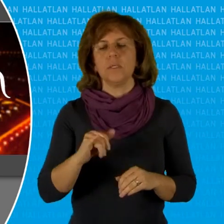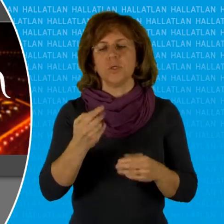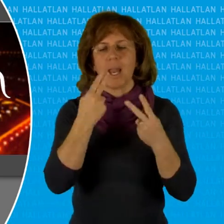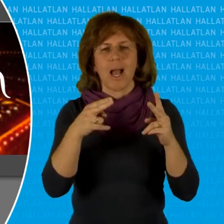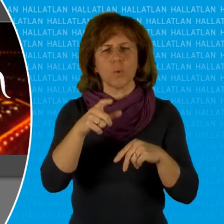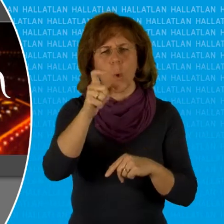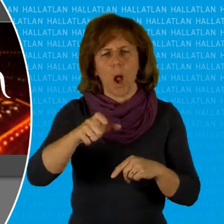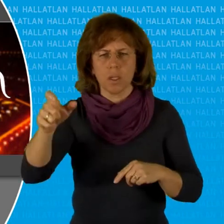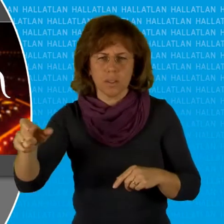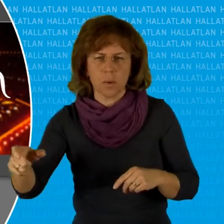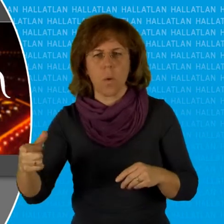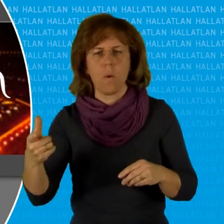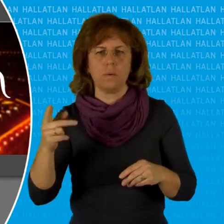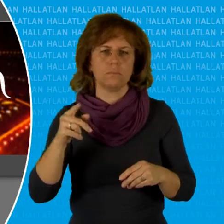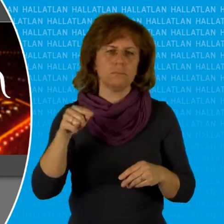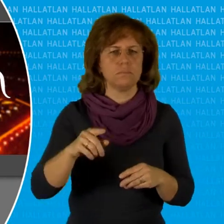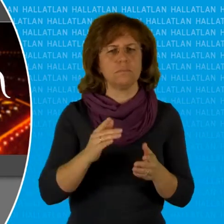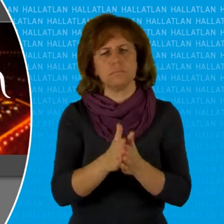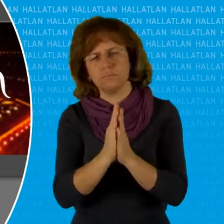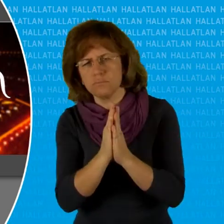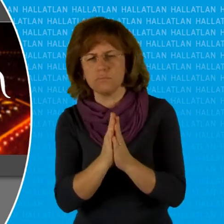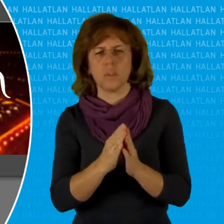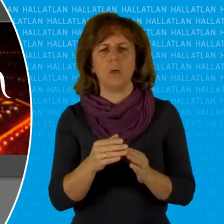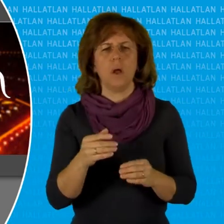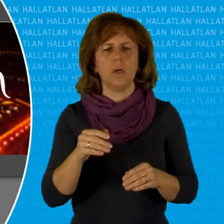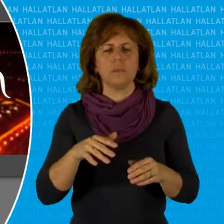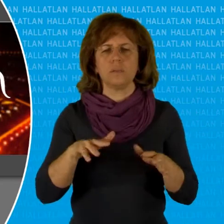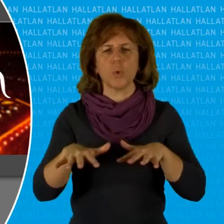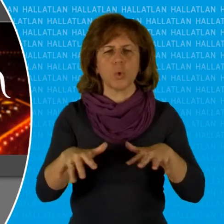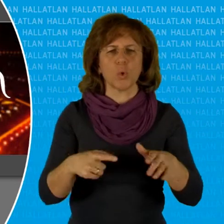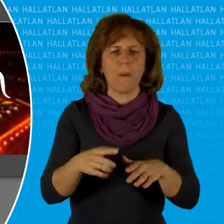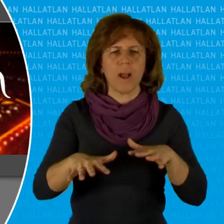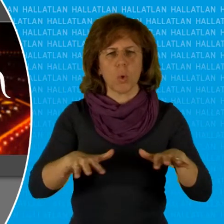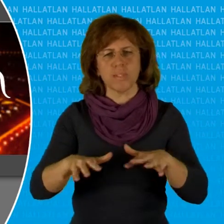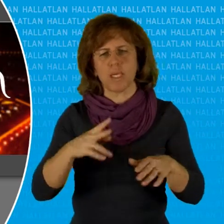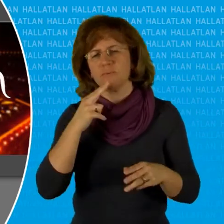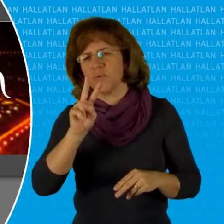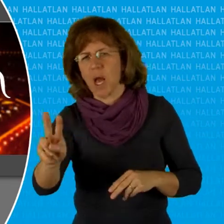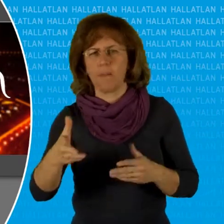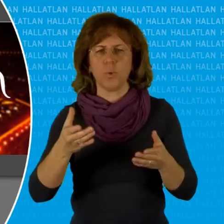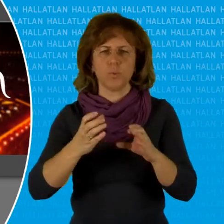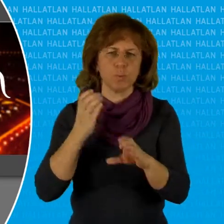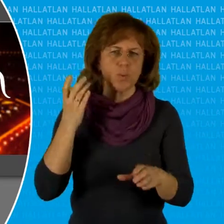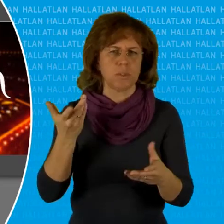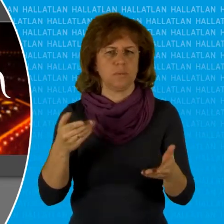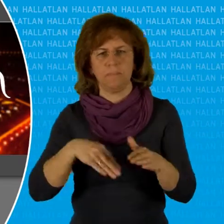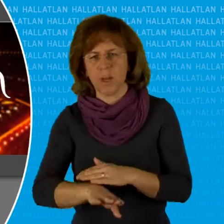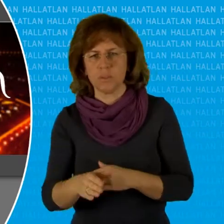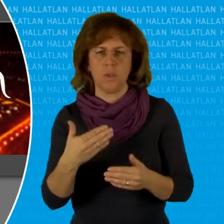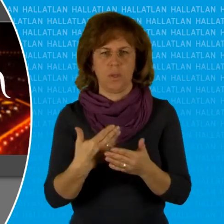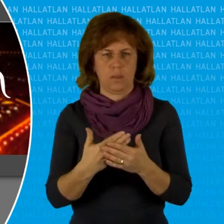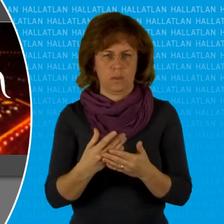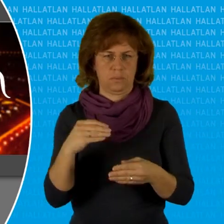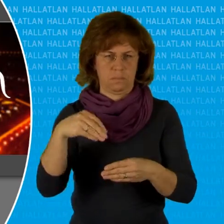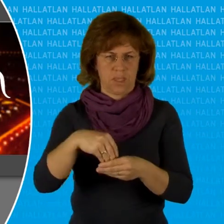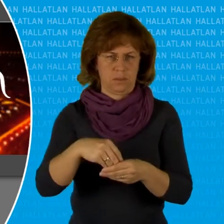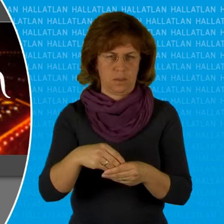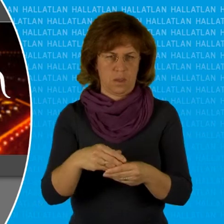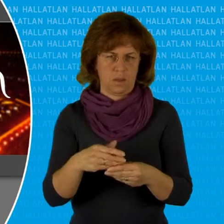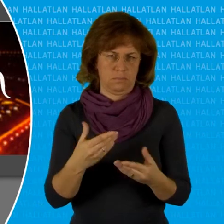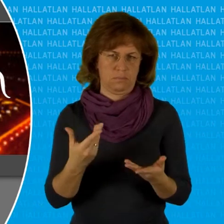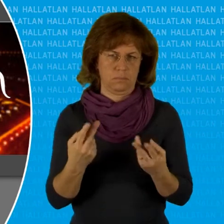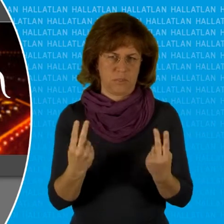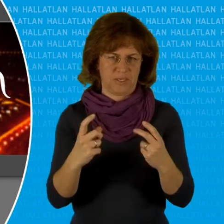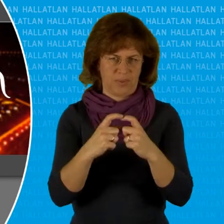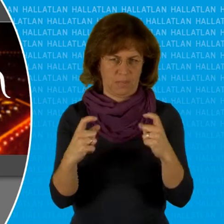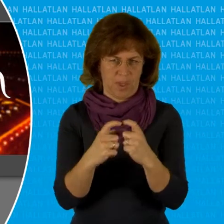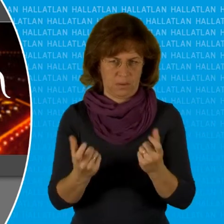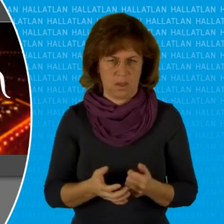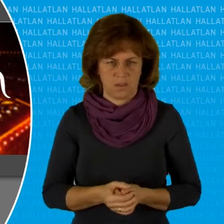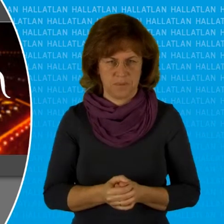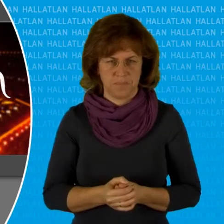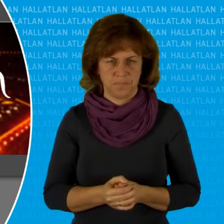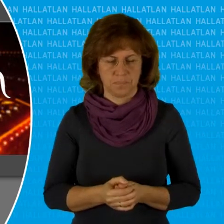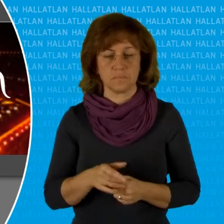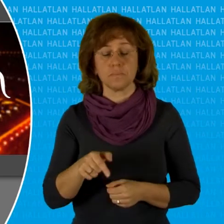és a látogatókat arra buzdítják, hogy a tömegközlekedést vegyék igénybe.